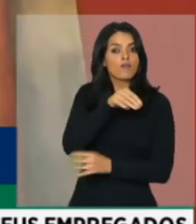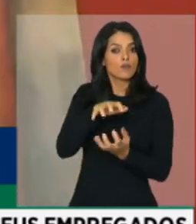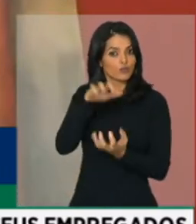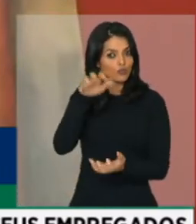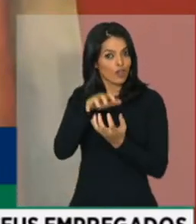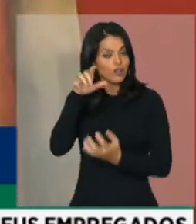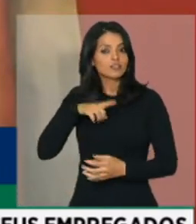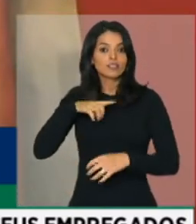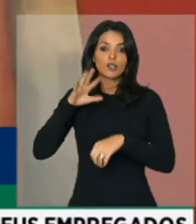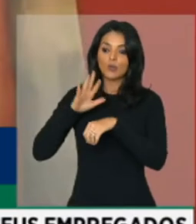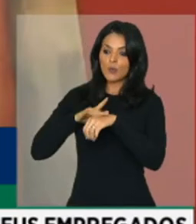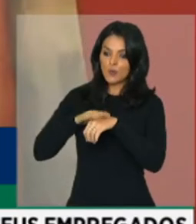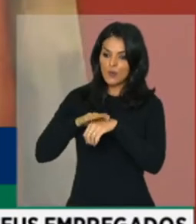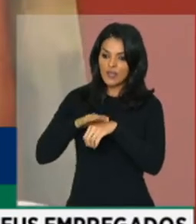QUE TÊM COMORBIDADE E ISSO É O QUE SE CHAMA DE FURA-FILA